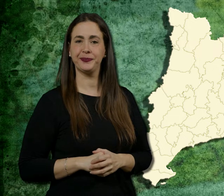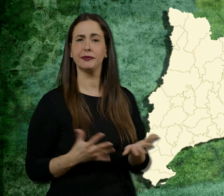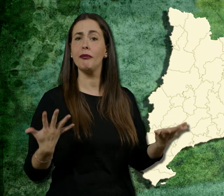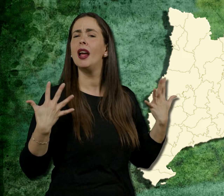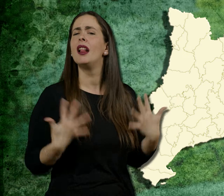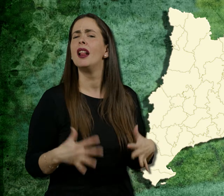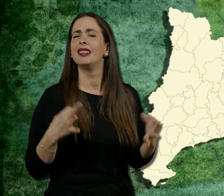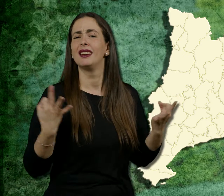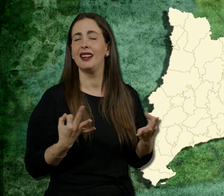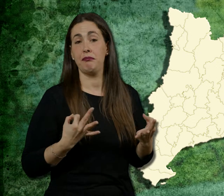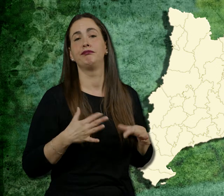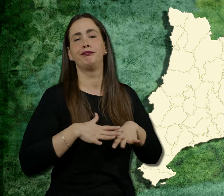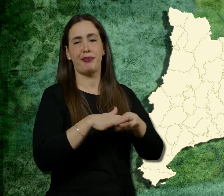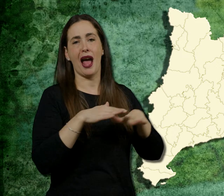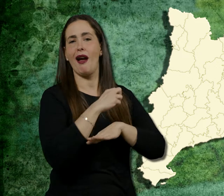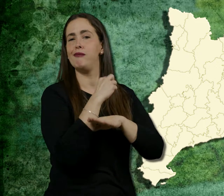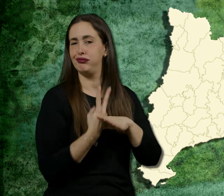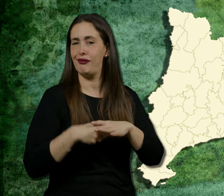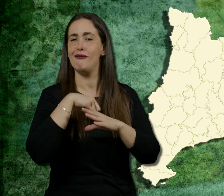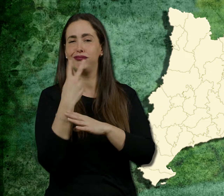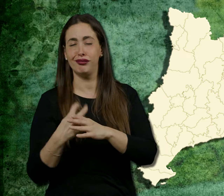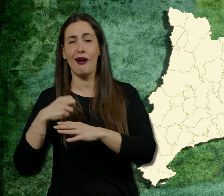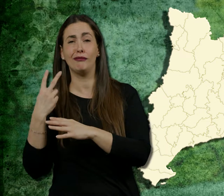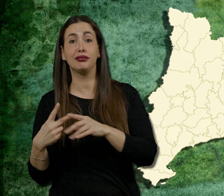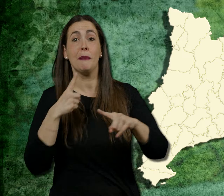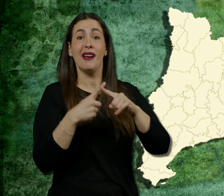Imprescindible: Banyar-se a les platges.